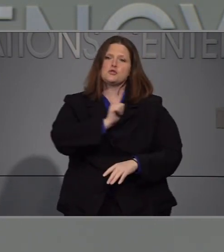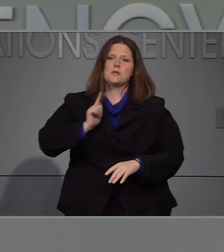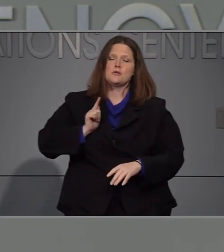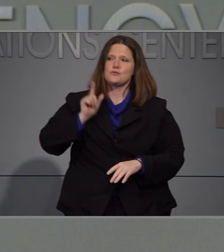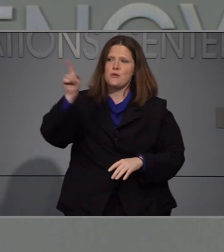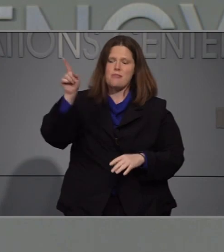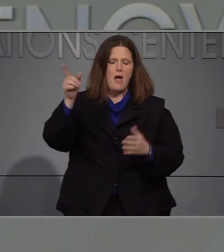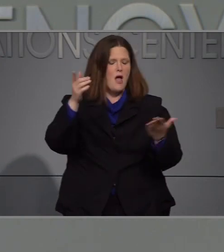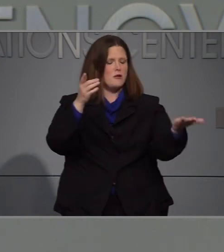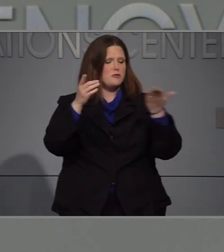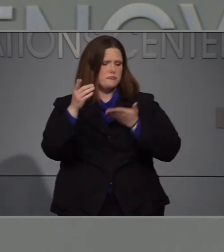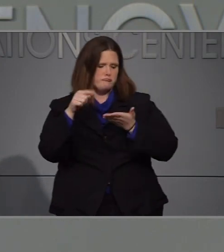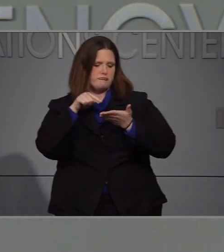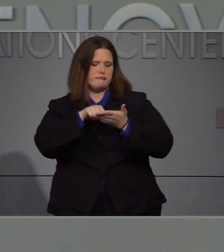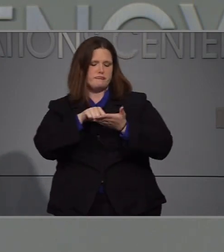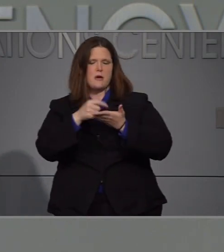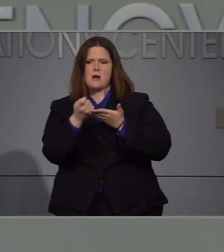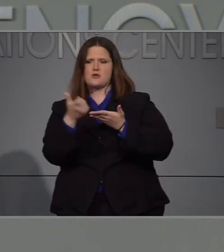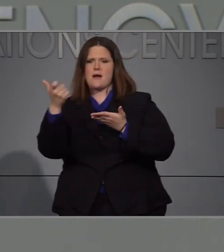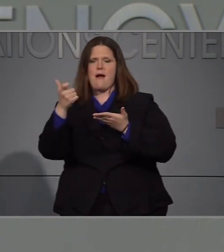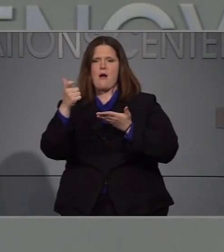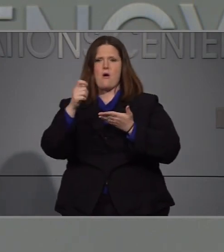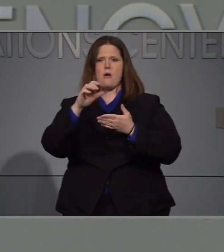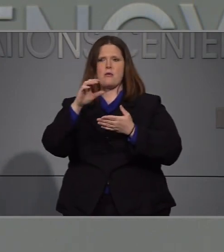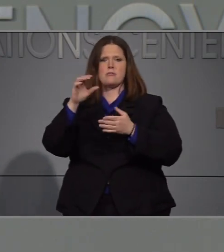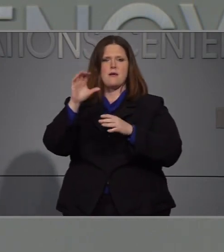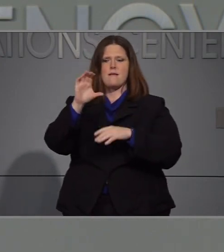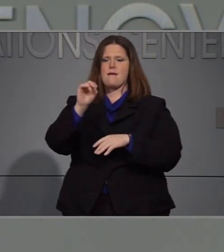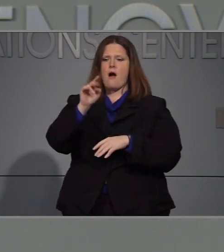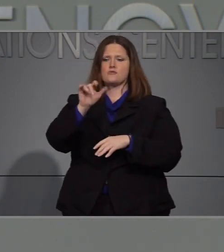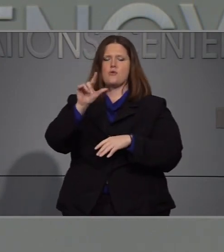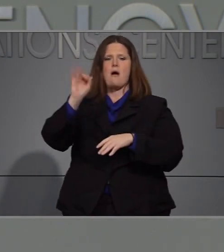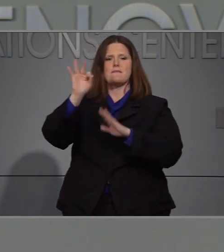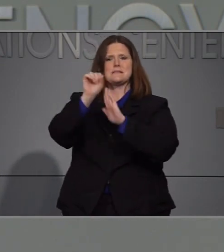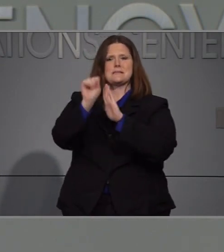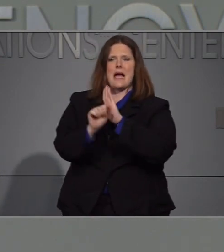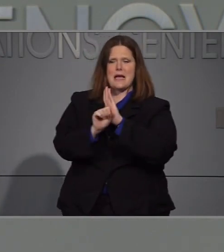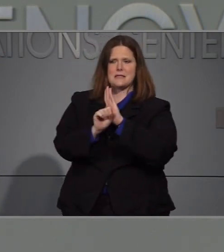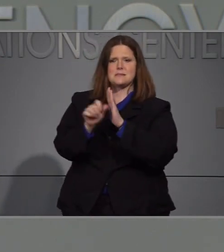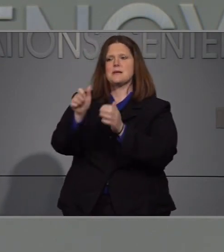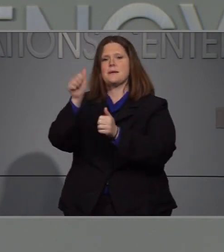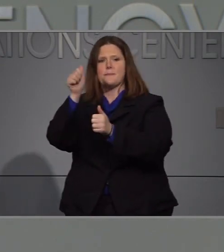puso la legislatura y en donde estaban teniendo.